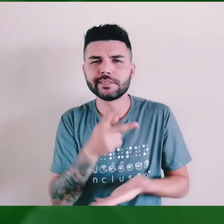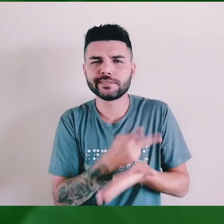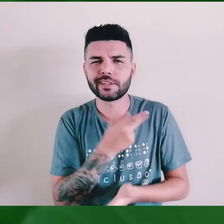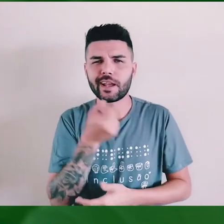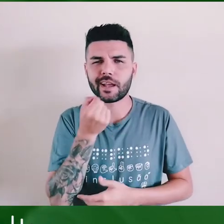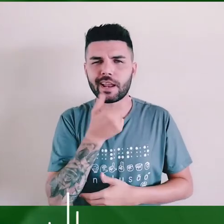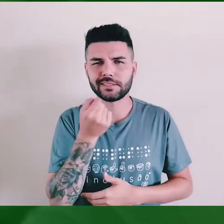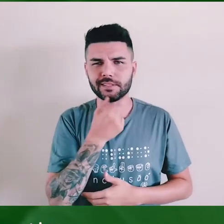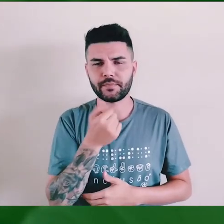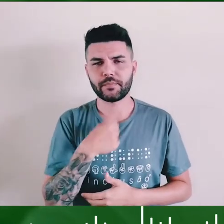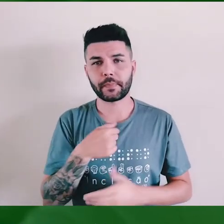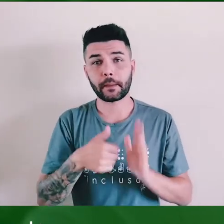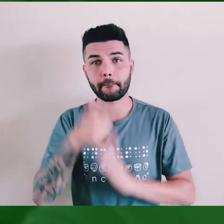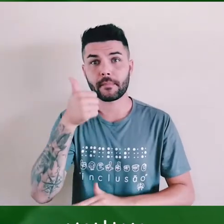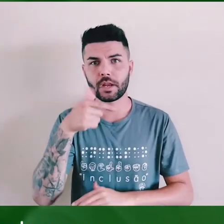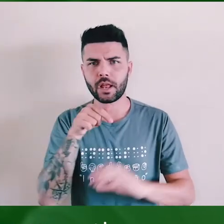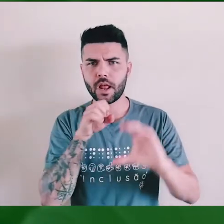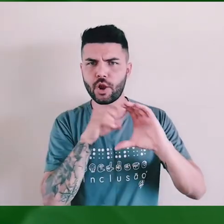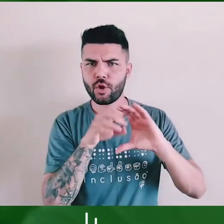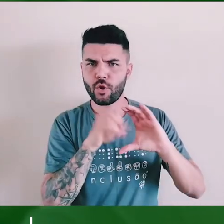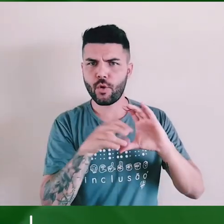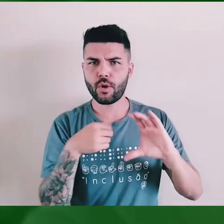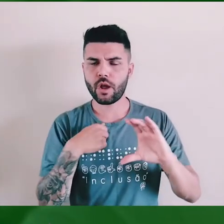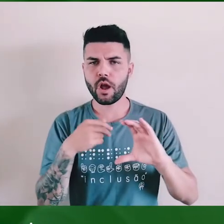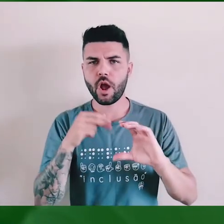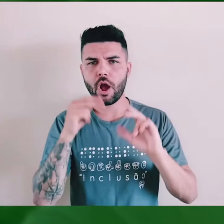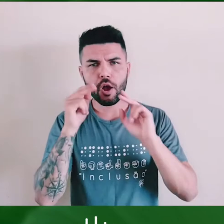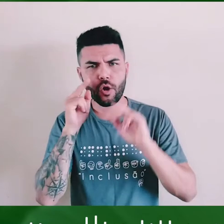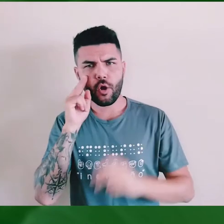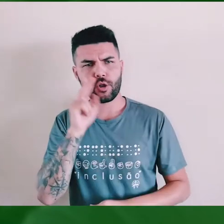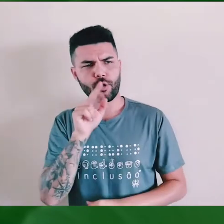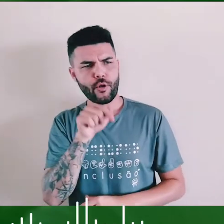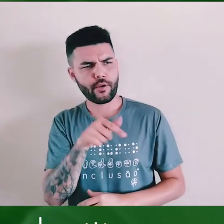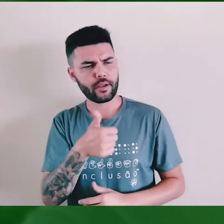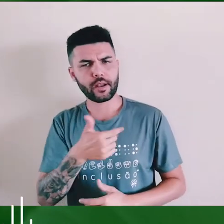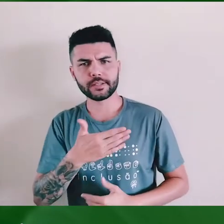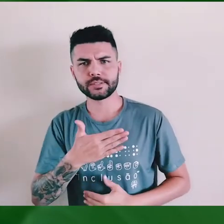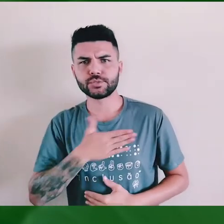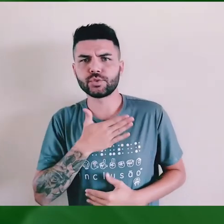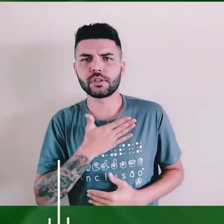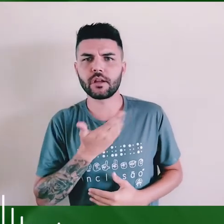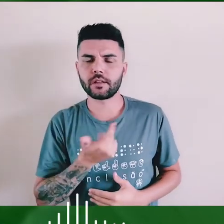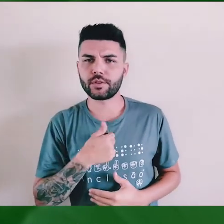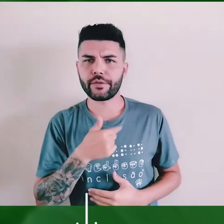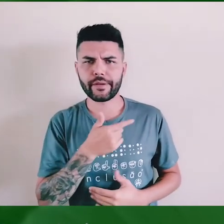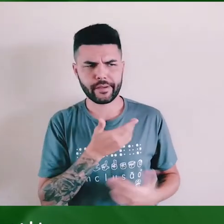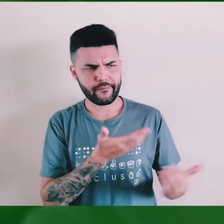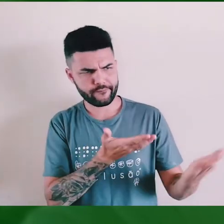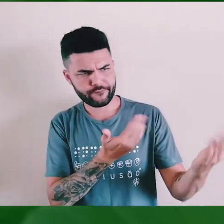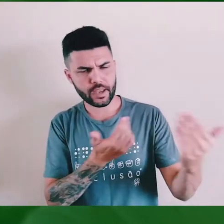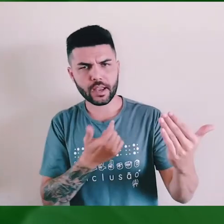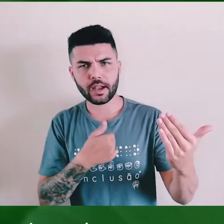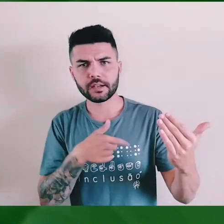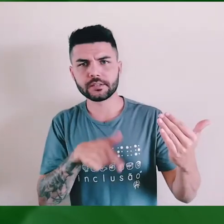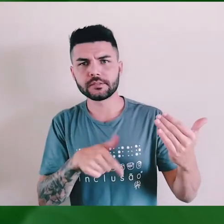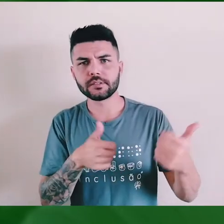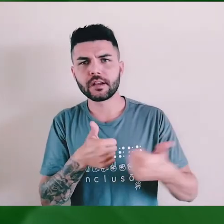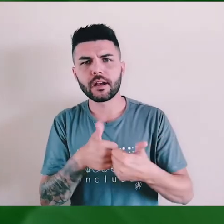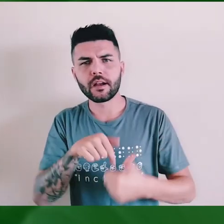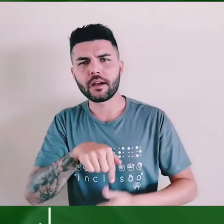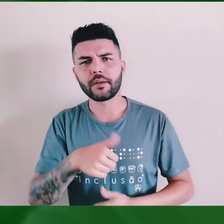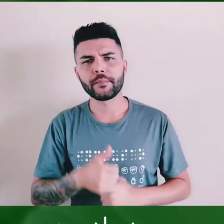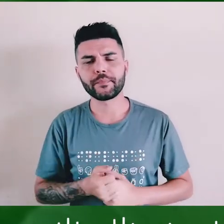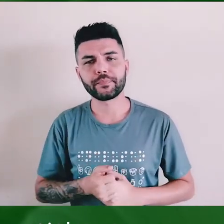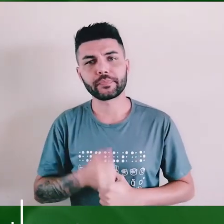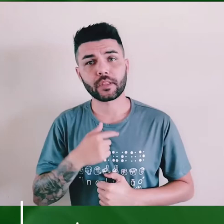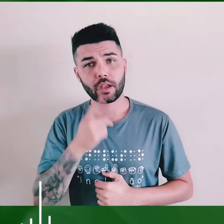Globo, primeiro dia, tava assustado. E aí ele fez assim, "Pedrinho, chega aqui. Aqui